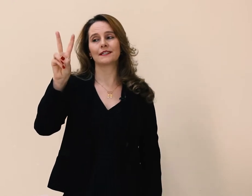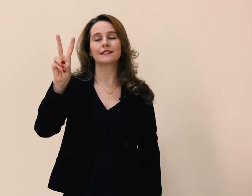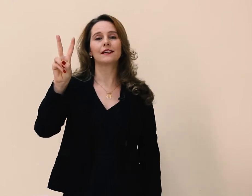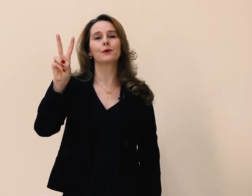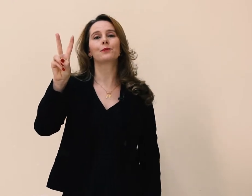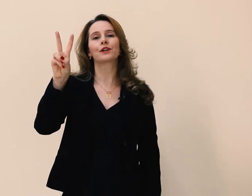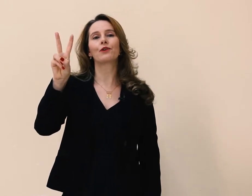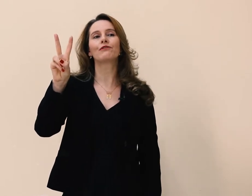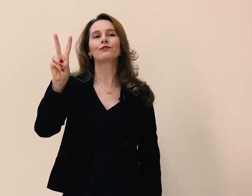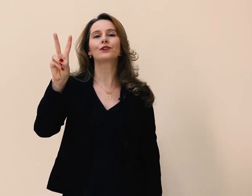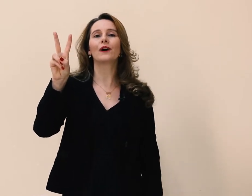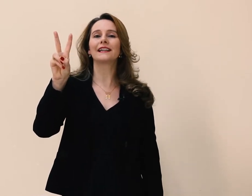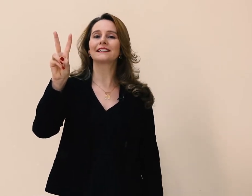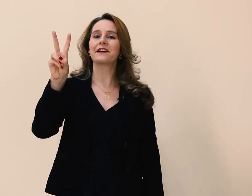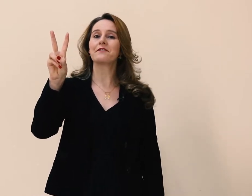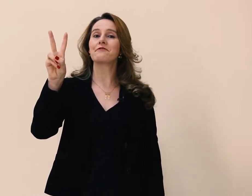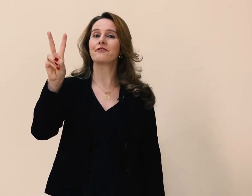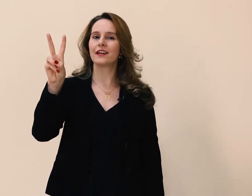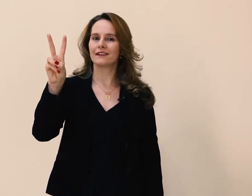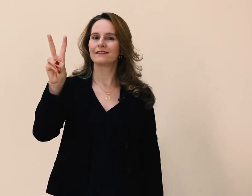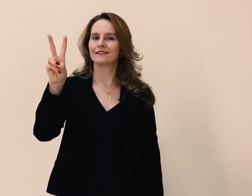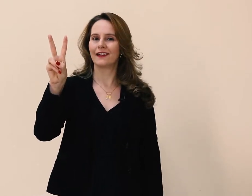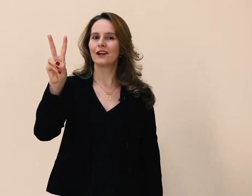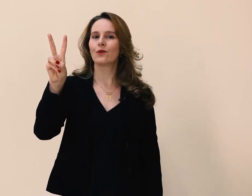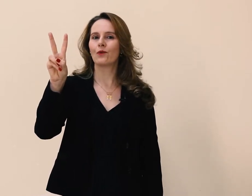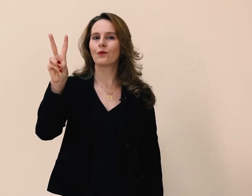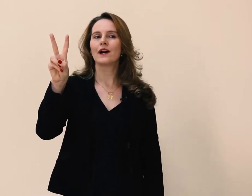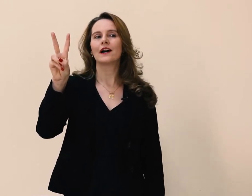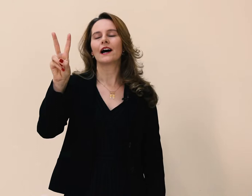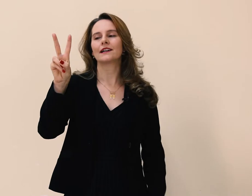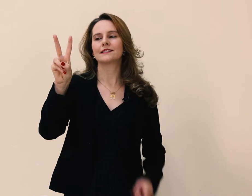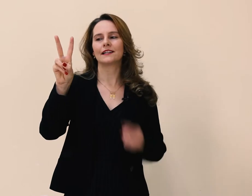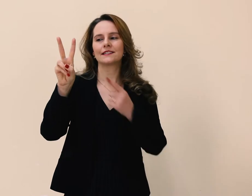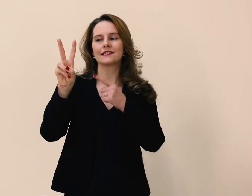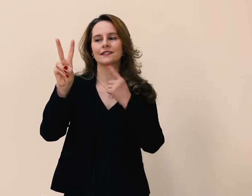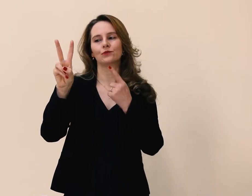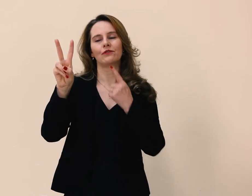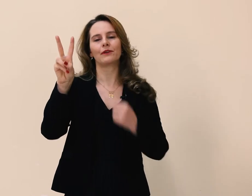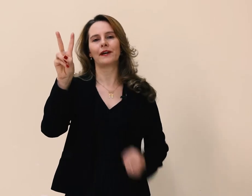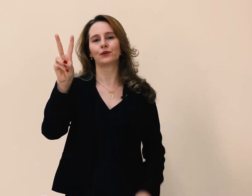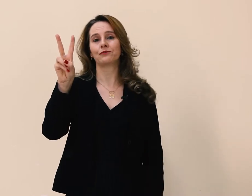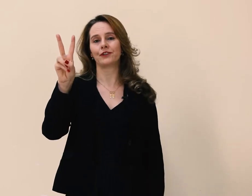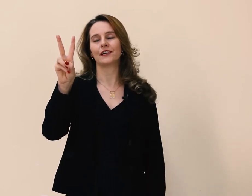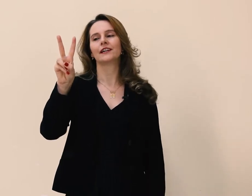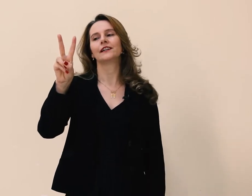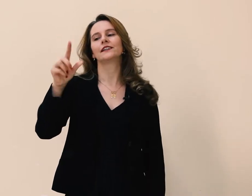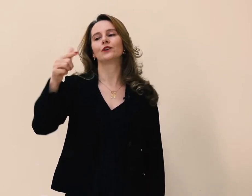assim porque confunde com a letra V , né, com a sinalização do alfabeto V. Então